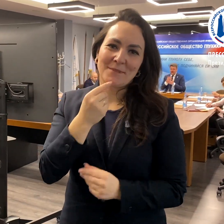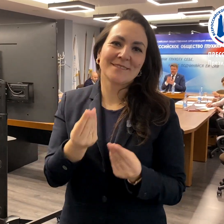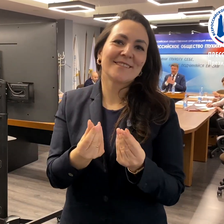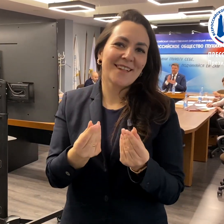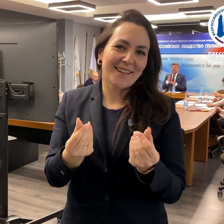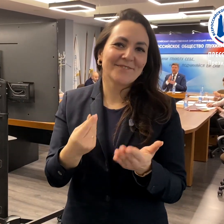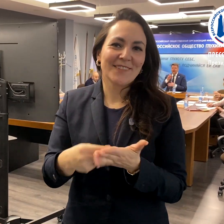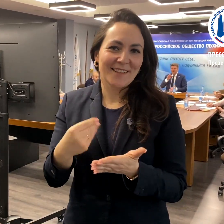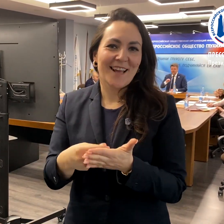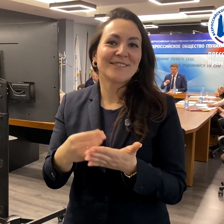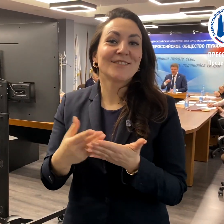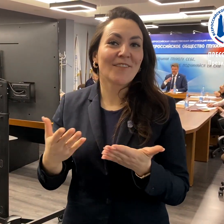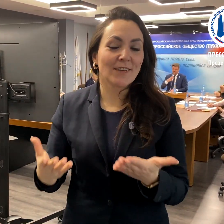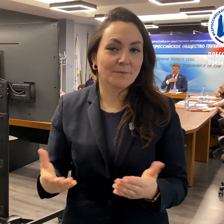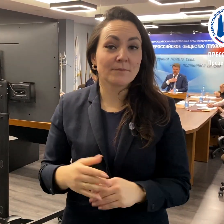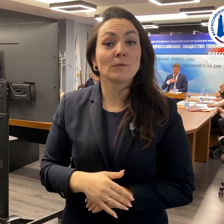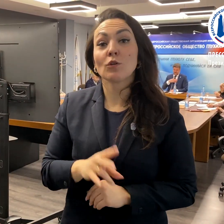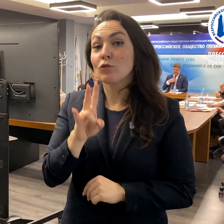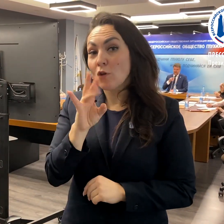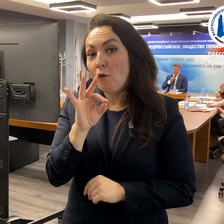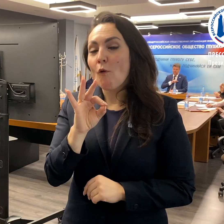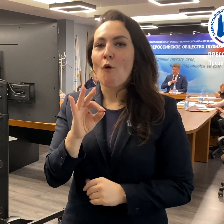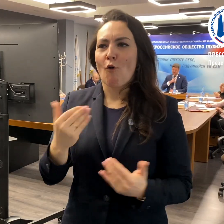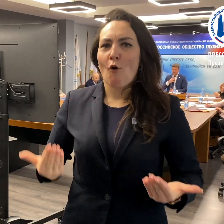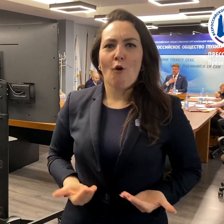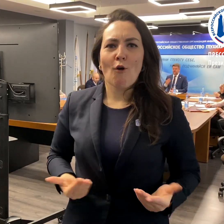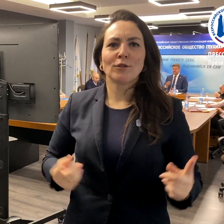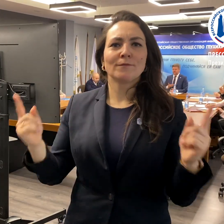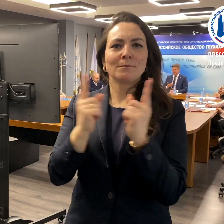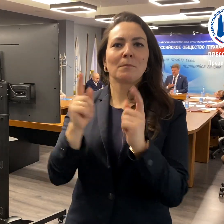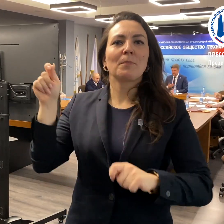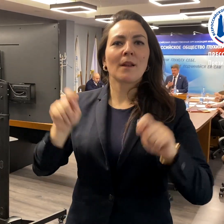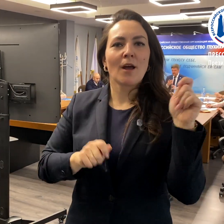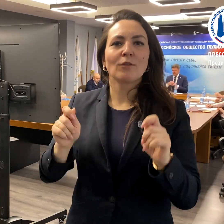И конечно это позволит сэкономить финансовые средства.